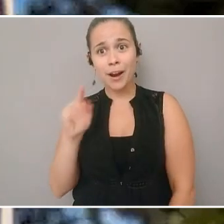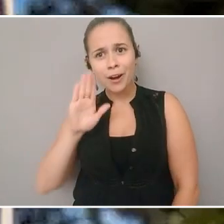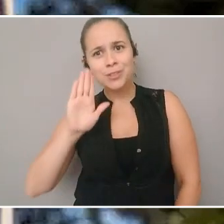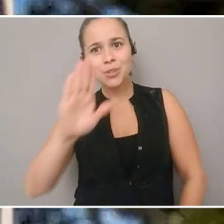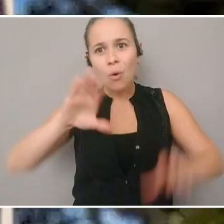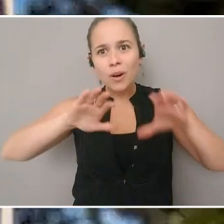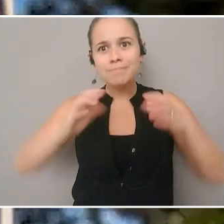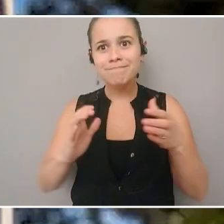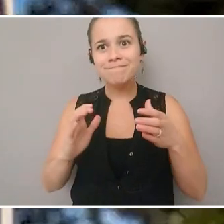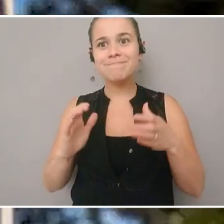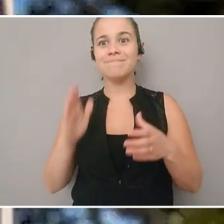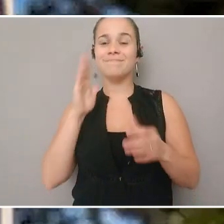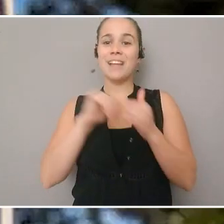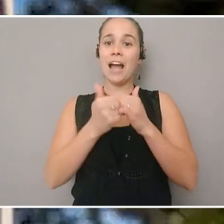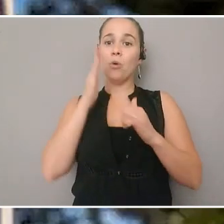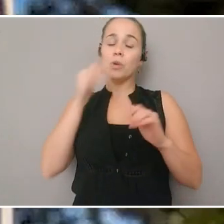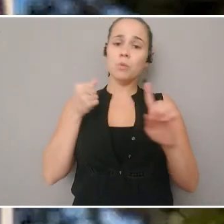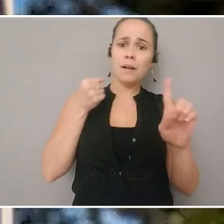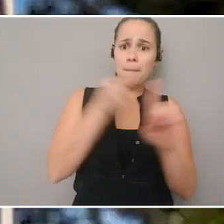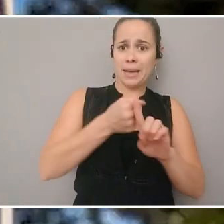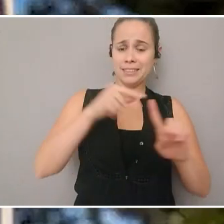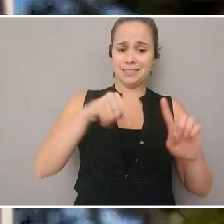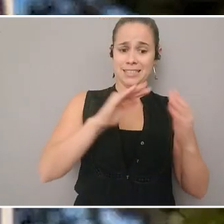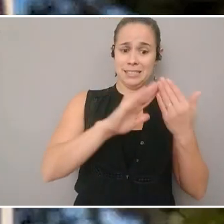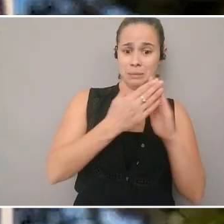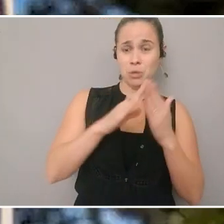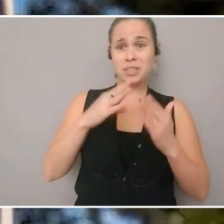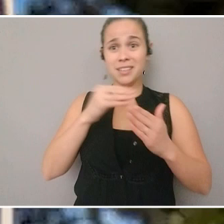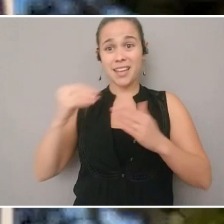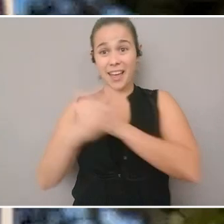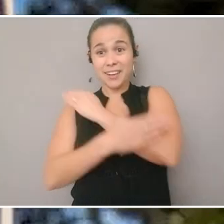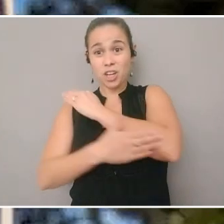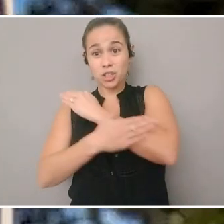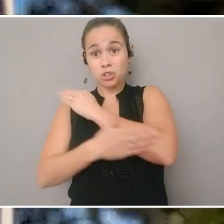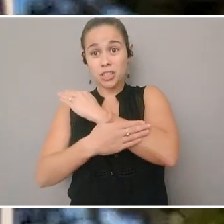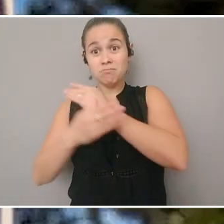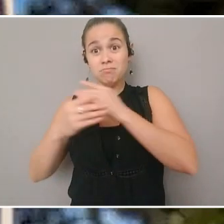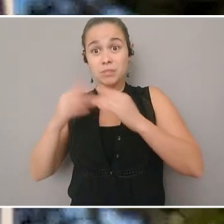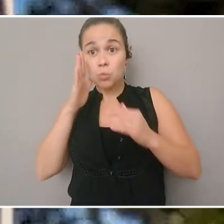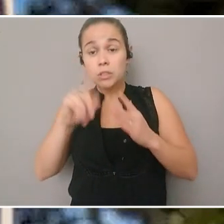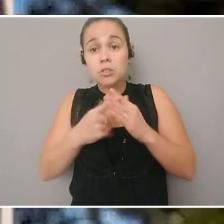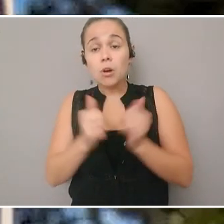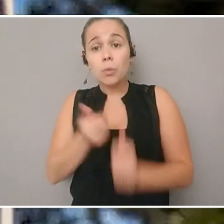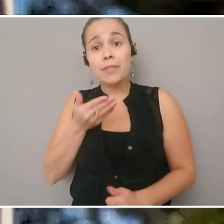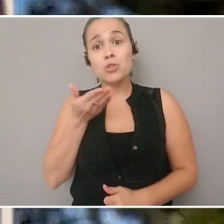nuestro país y nuestra comunidad necesitan